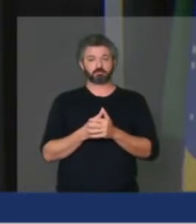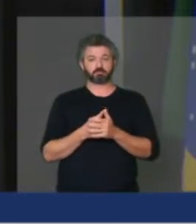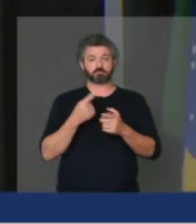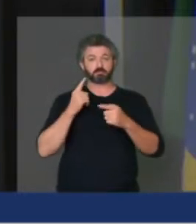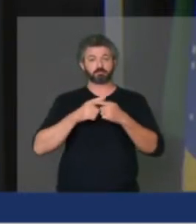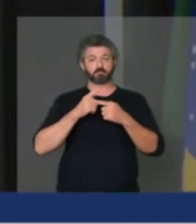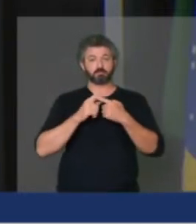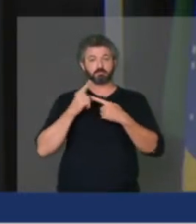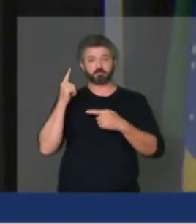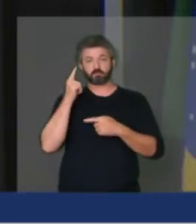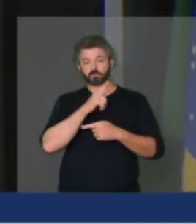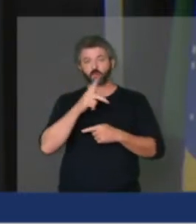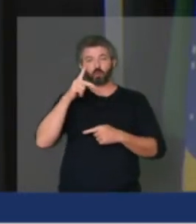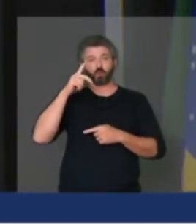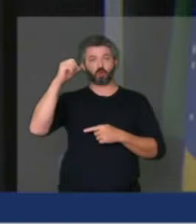GRANDE PELAS CONQUISTAS QUE FORAM ALÉM DOS MUNICÍPIOS,